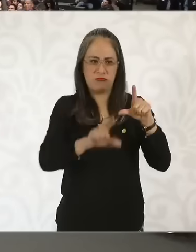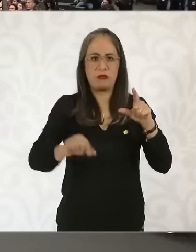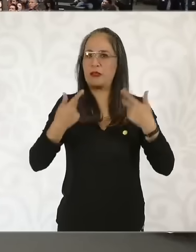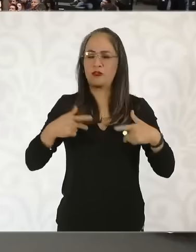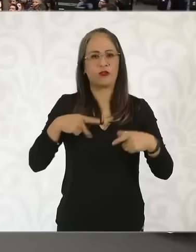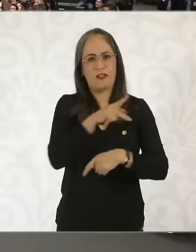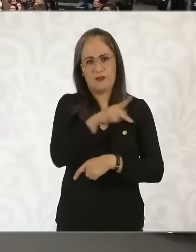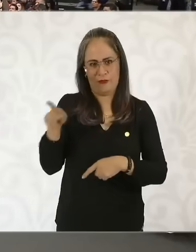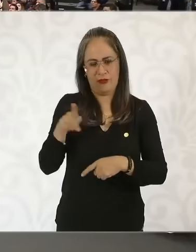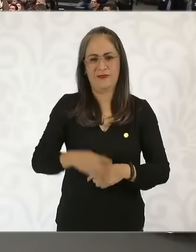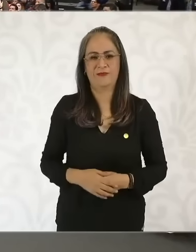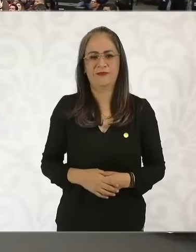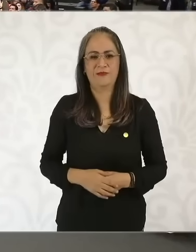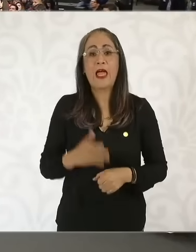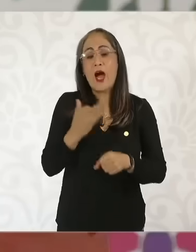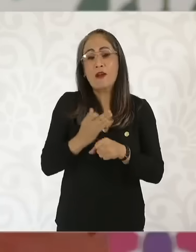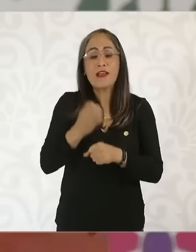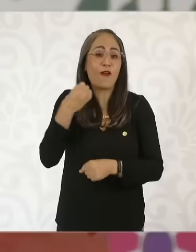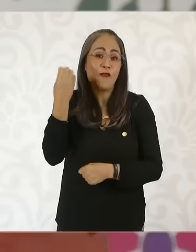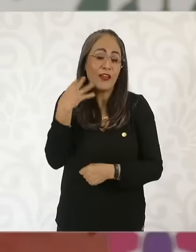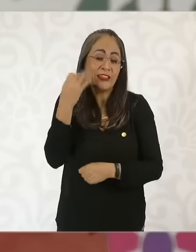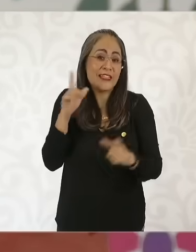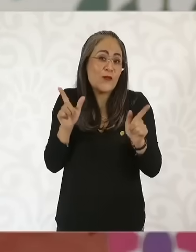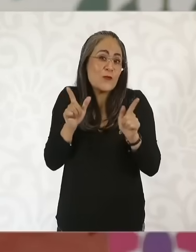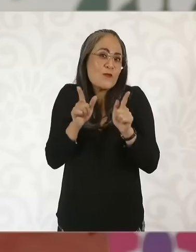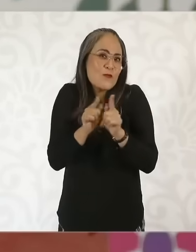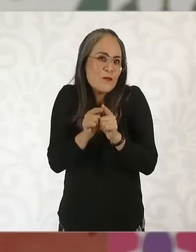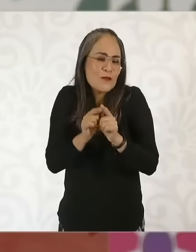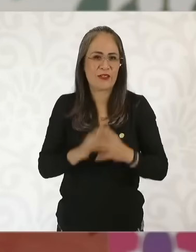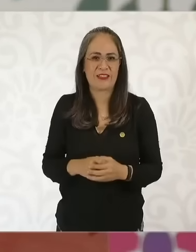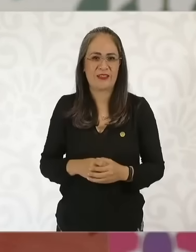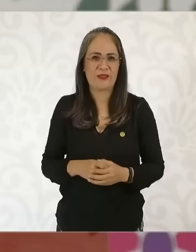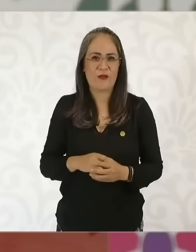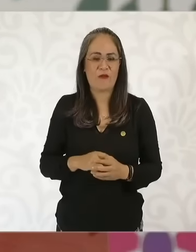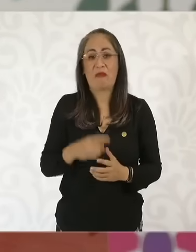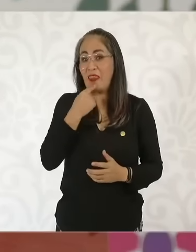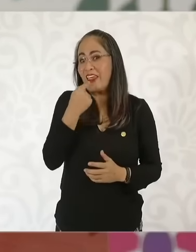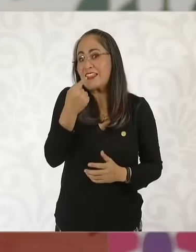Bueno, vamos a hacer corta la conferencia de hoy. Creo que ya no hay mucho más que decir,